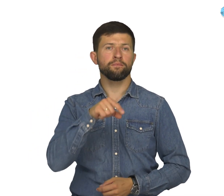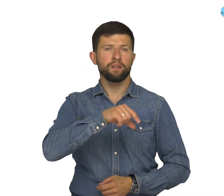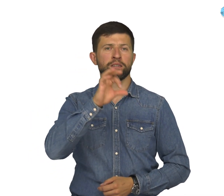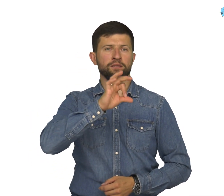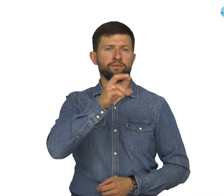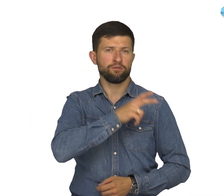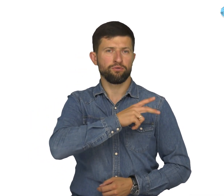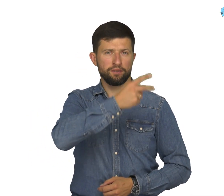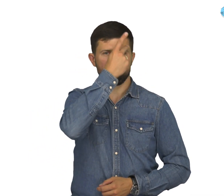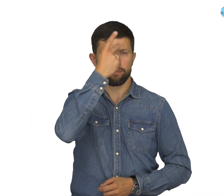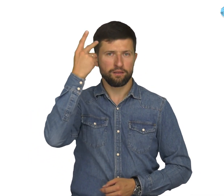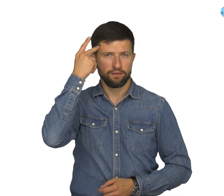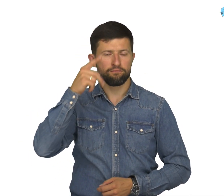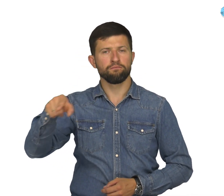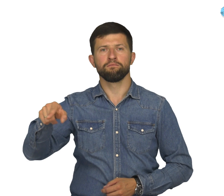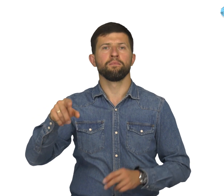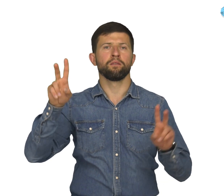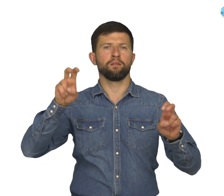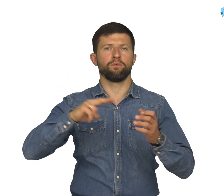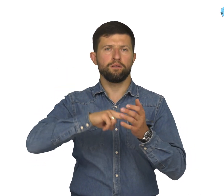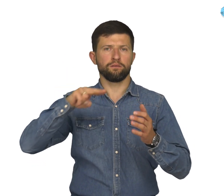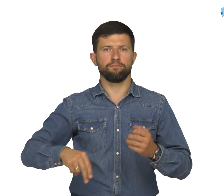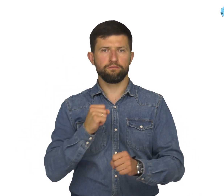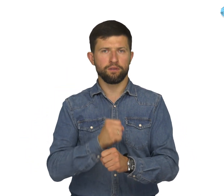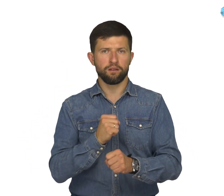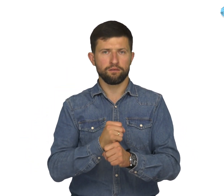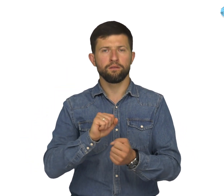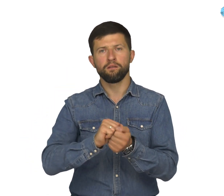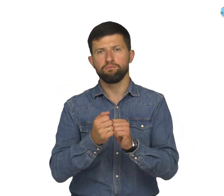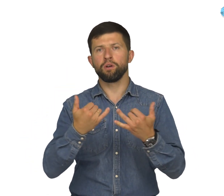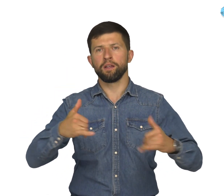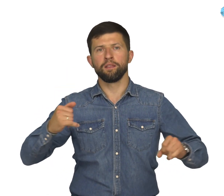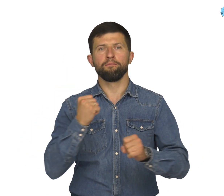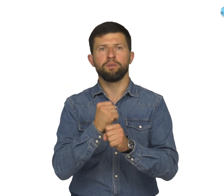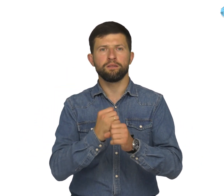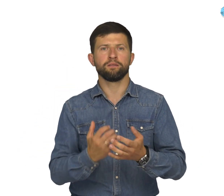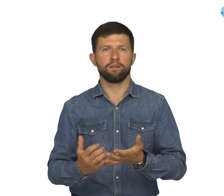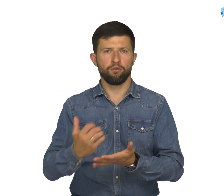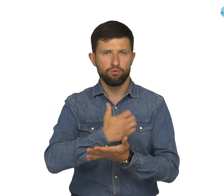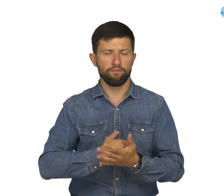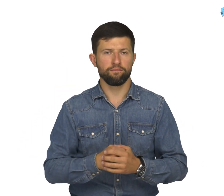Świadczenie pielęgnacyjne z tytułu rezygnacji z zatrudnienia lub innej pracy zarobkowej,